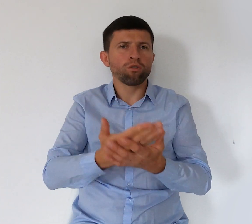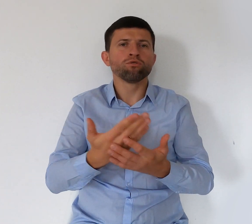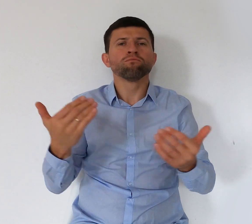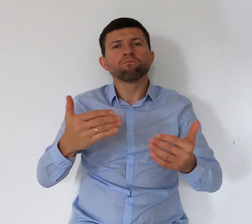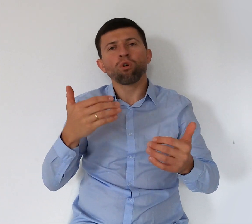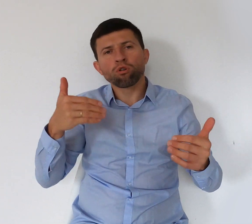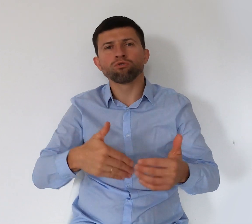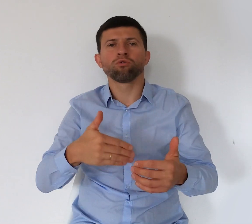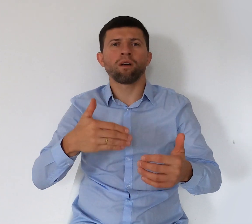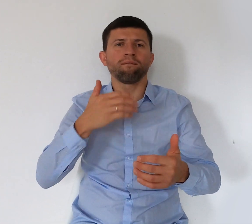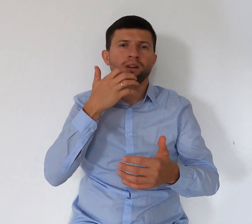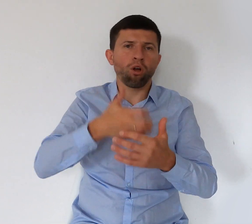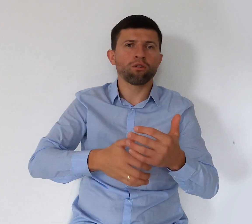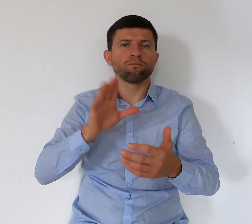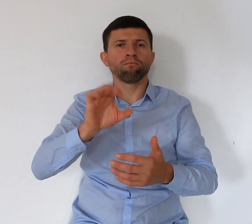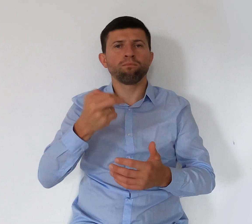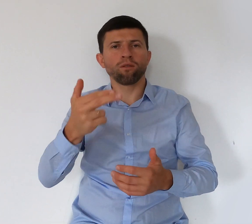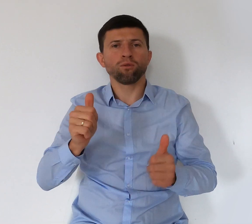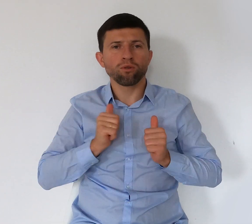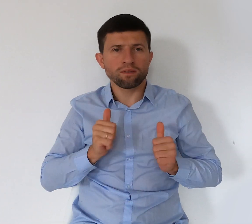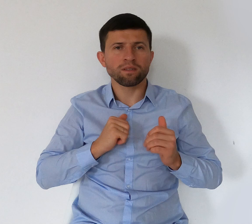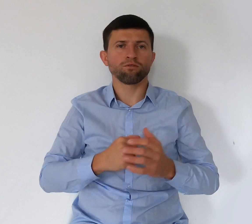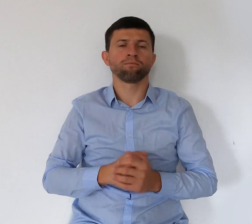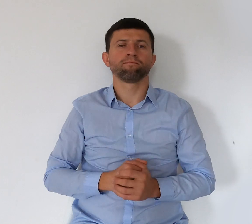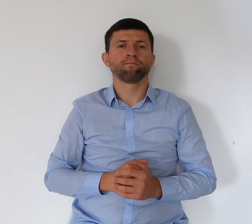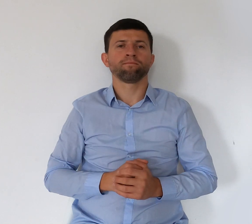jak można wykorzystać bon turystyczny.